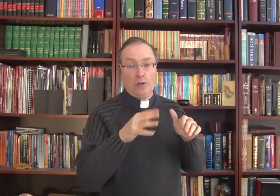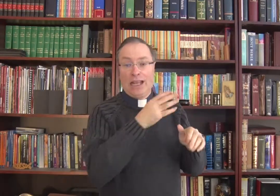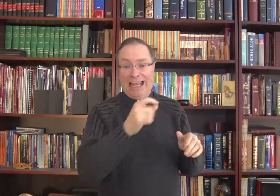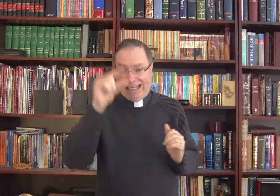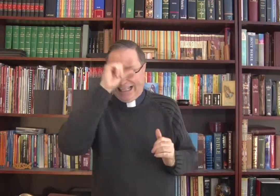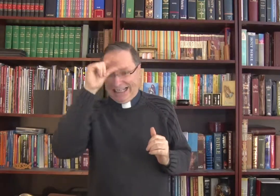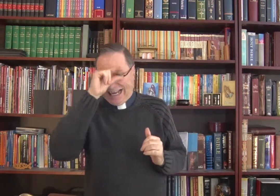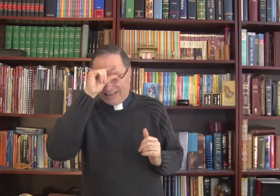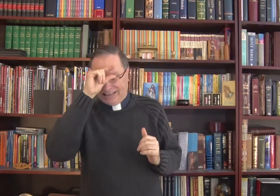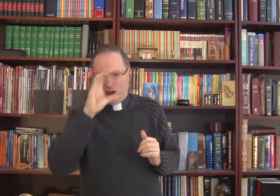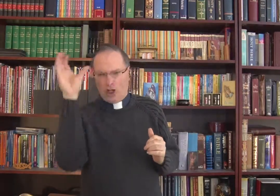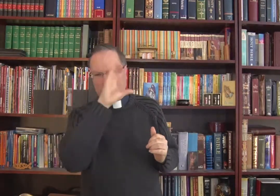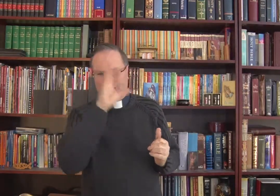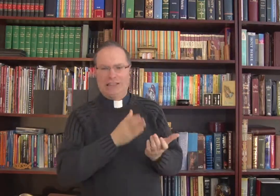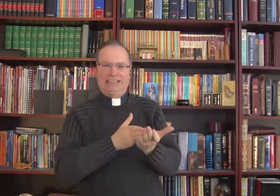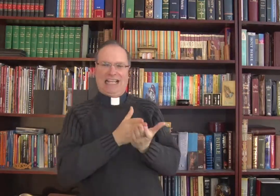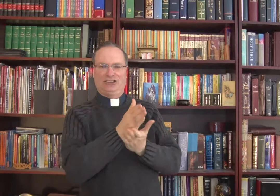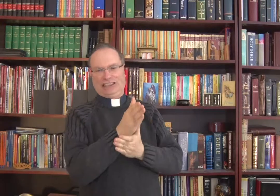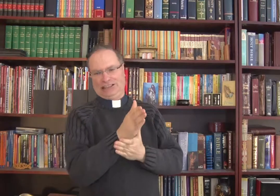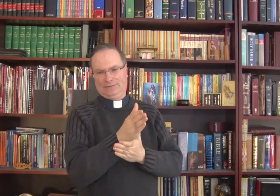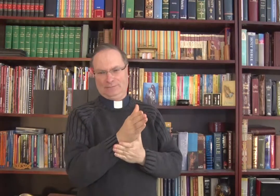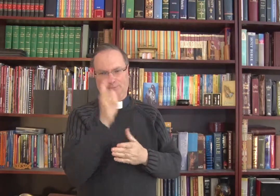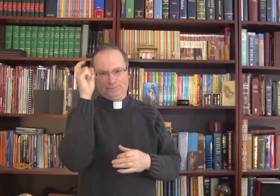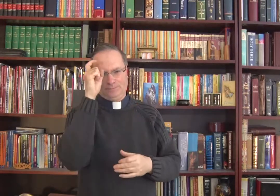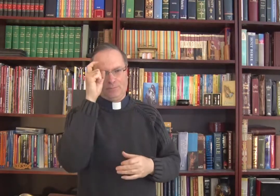et les Grecs recherchent la sagesse.